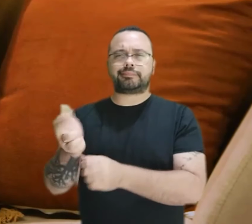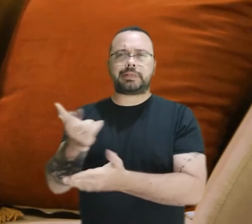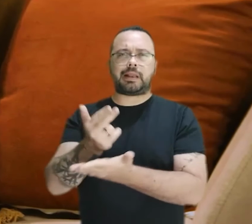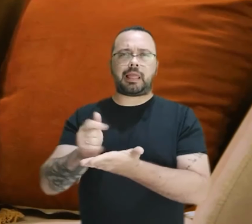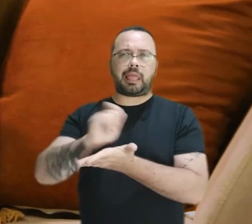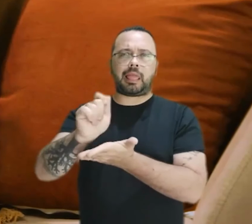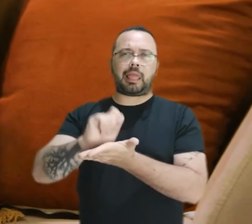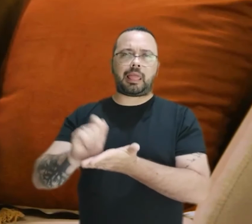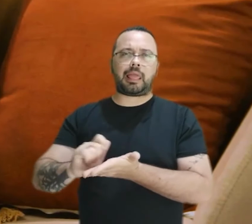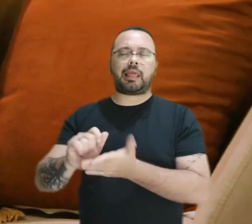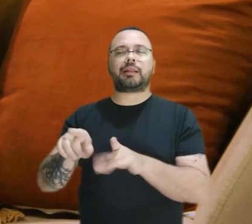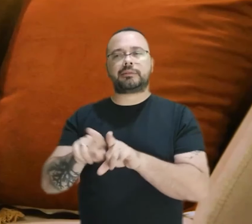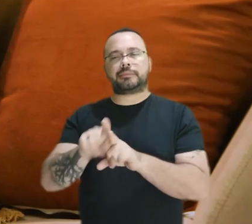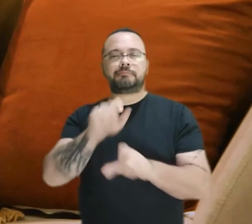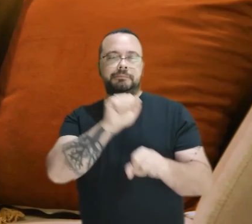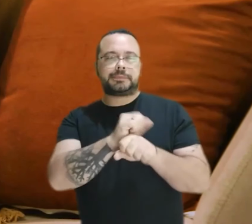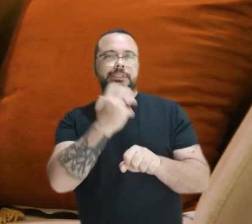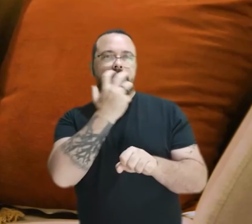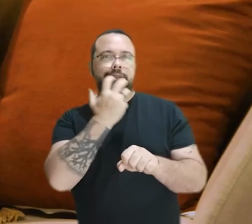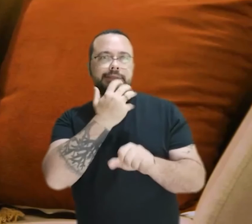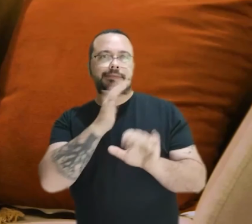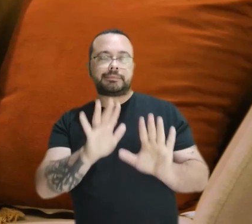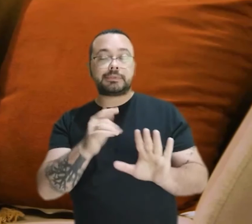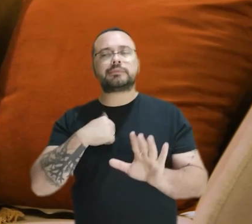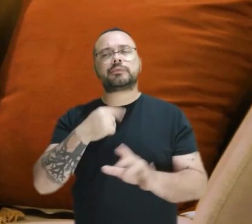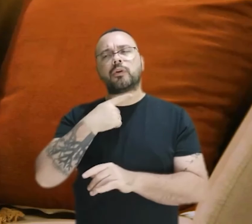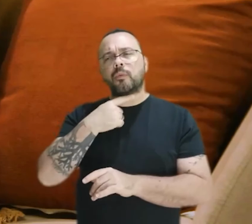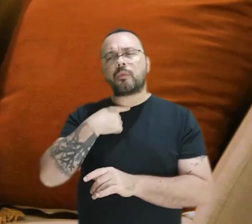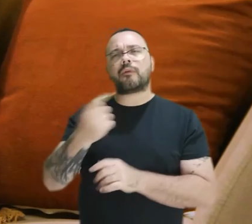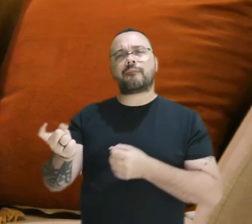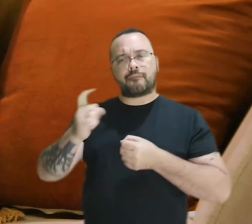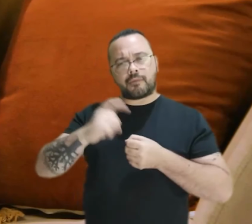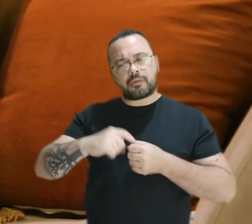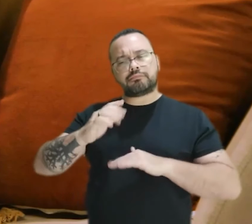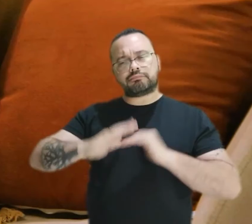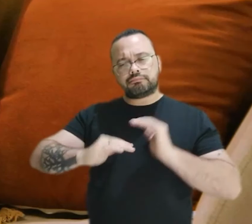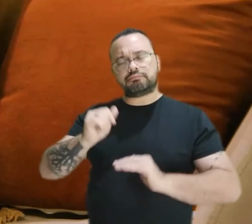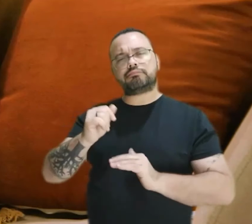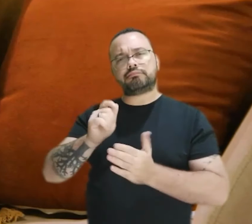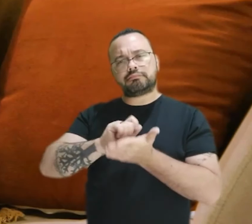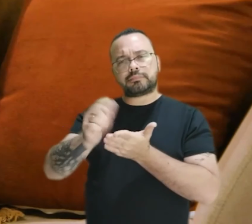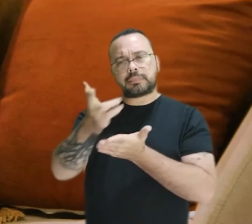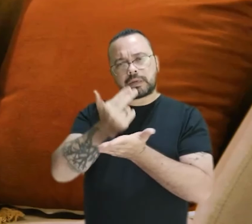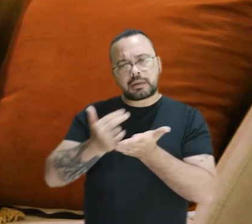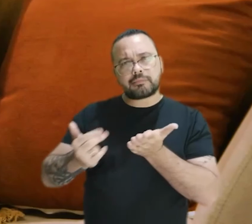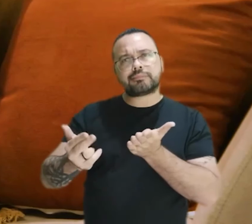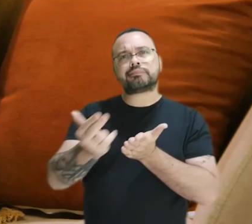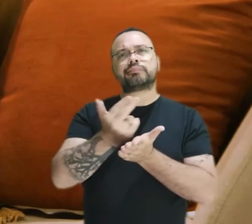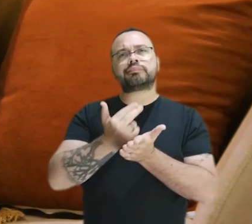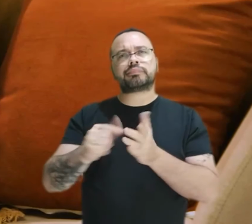assim como eu parei de cantar, mas eu tenho vontade de voltar a fazer isso, né? Não só desenhar, mas trabalhar com